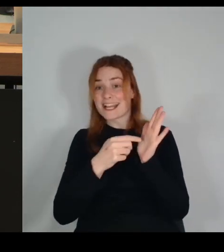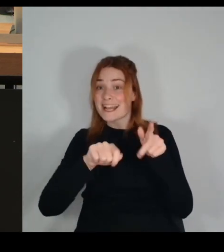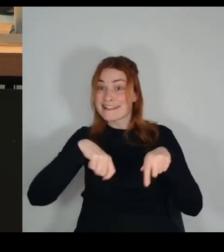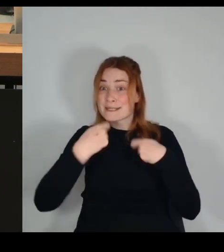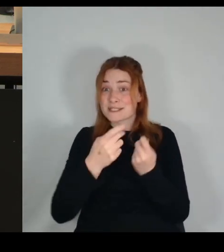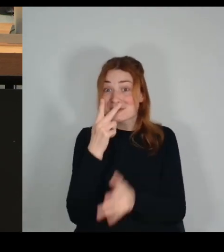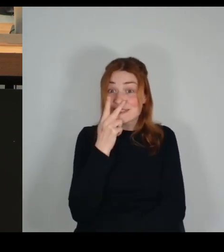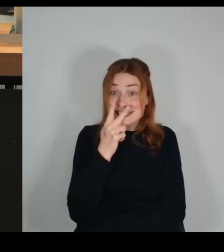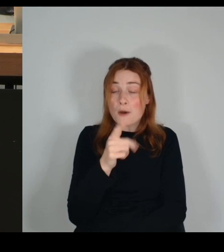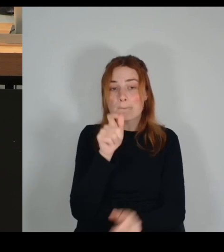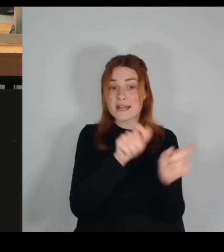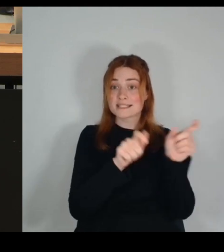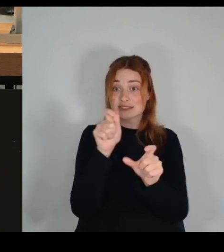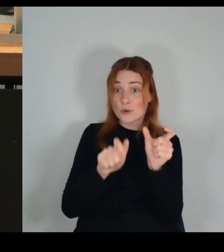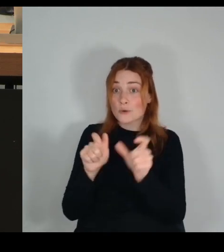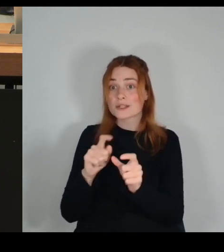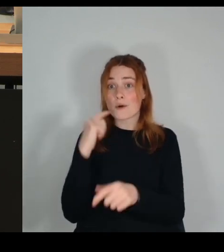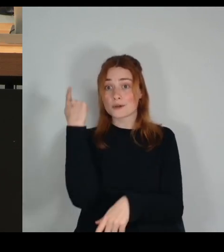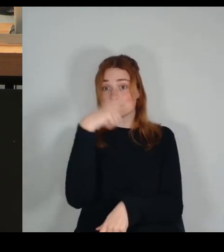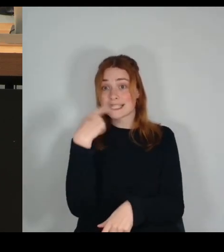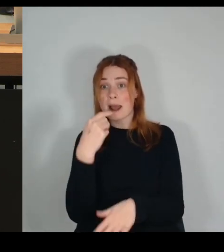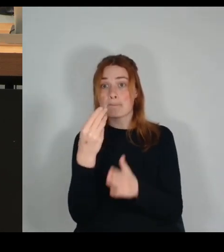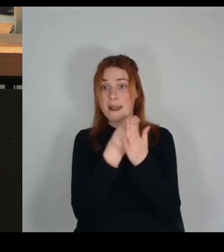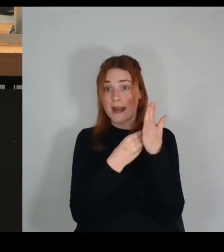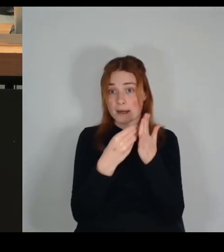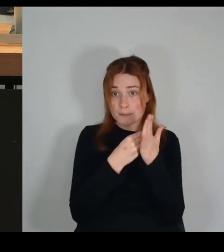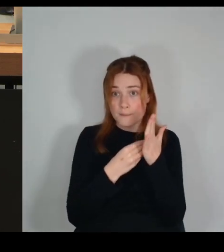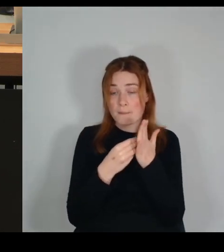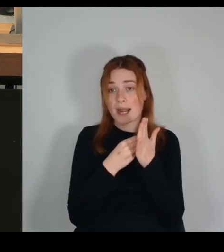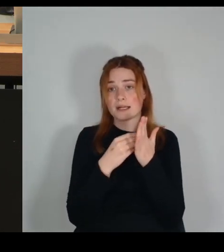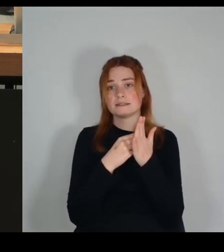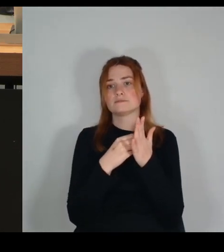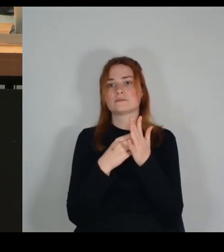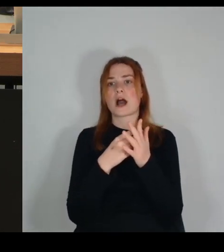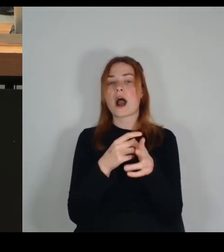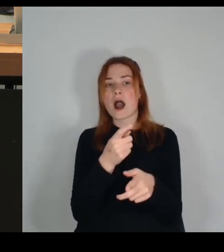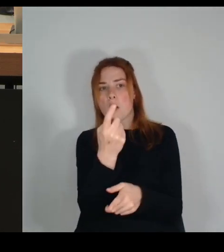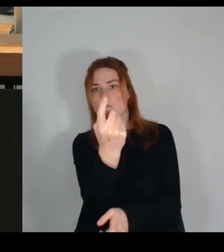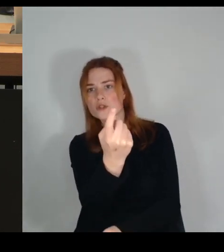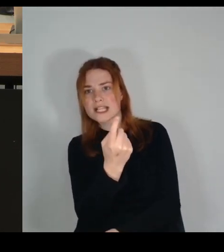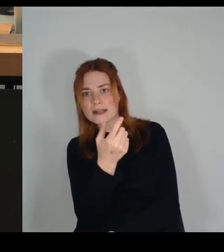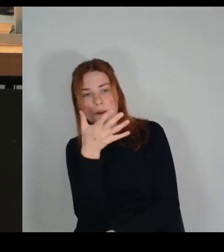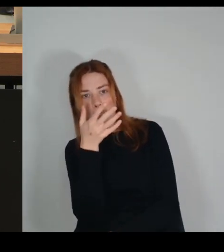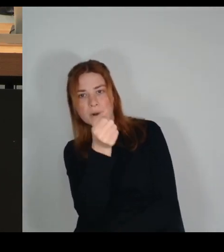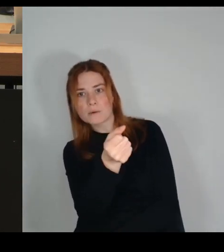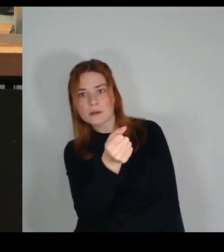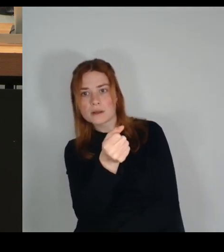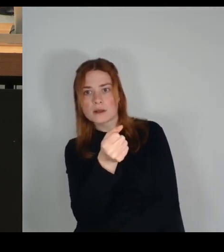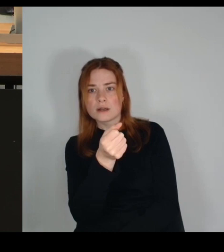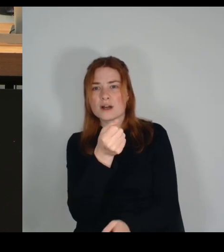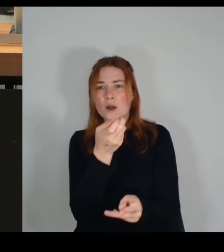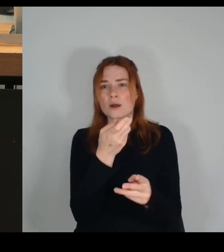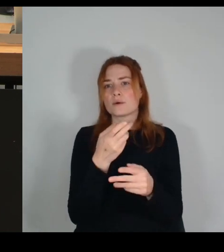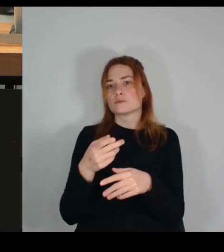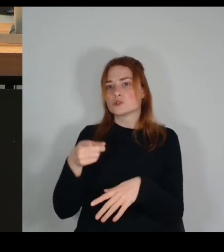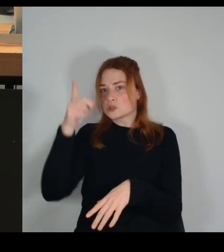als ausländisch wahrgenommen werden, werden doppelt so häufig von der Polizei kontrolliert wie Personen, deren Erscheinungsbild der